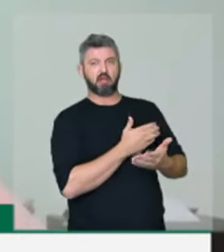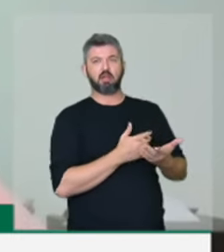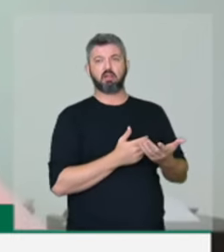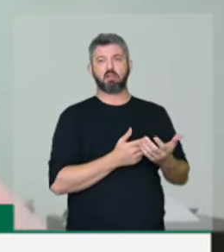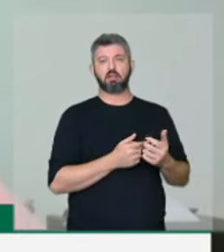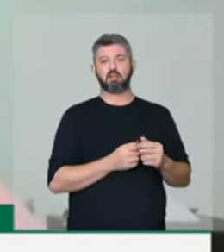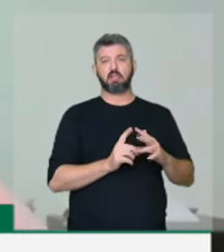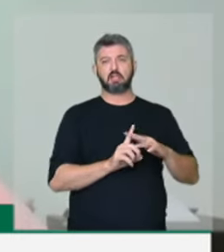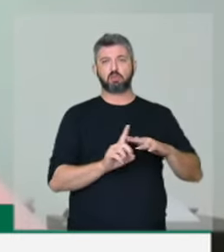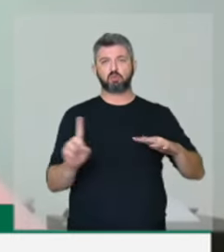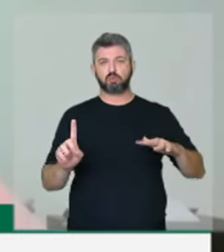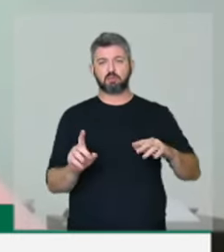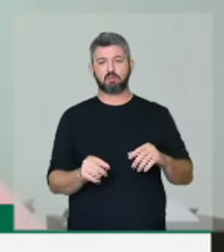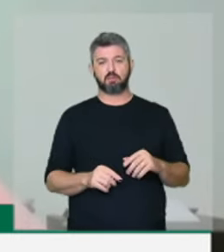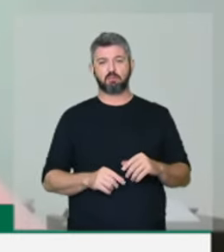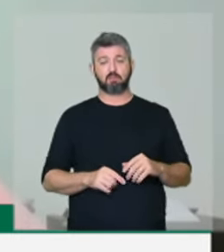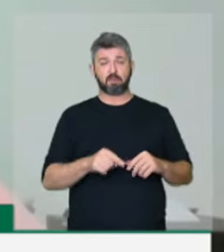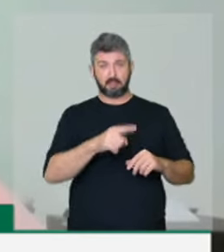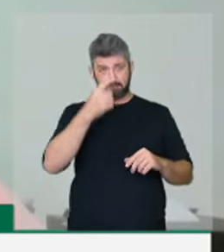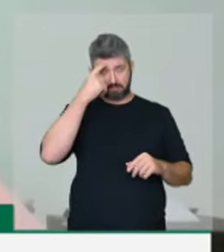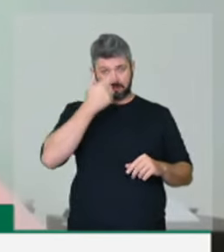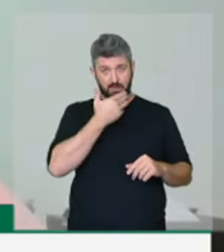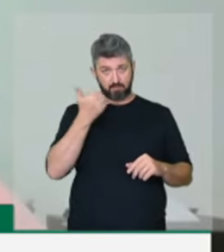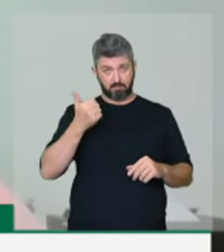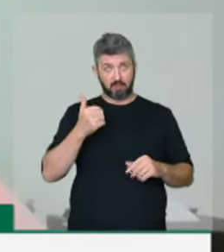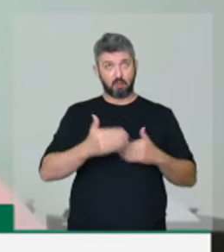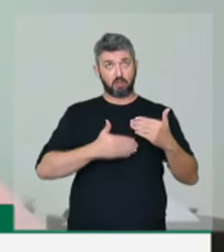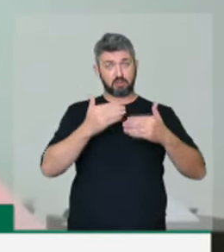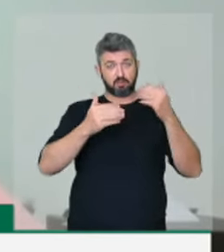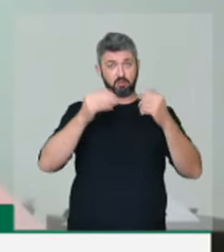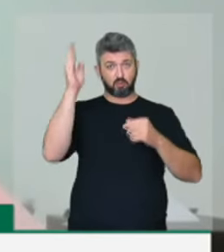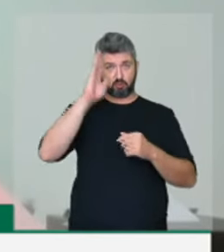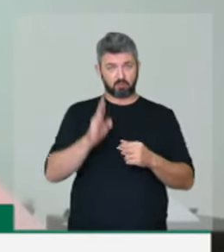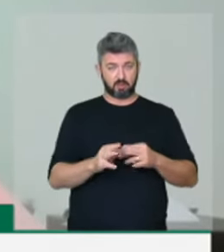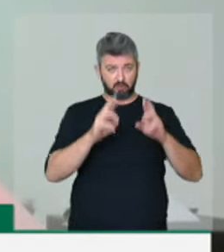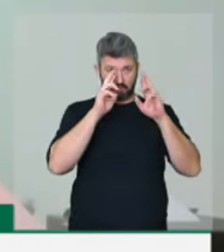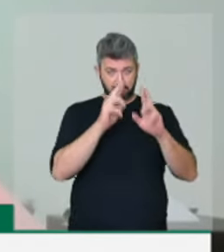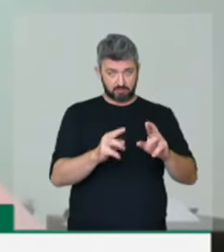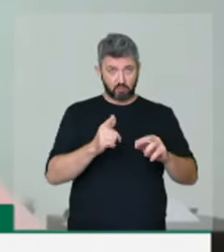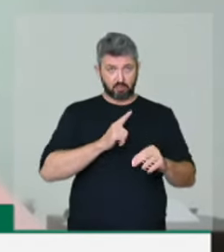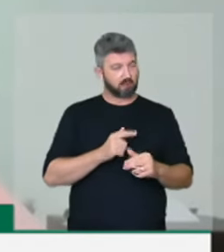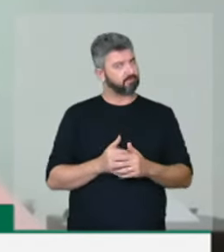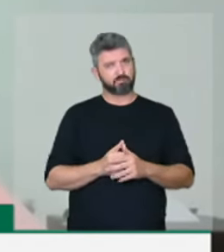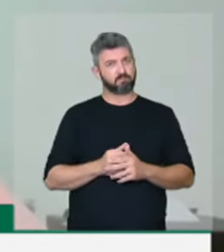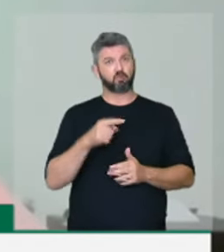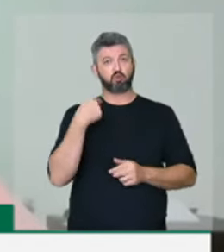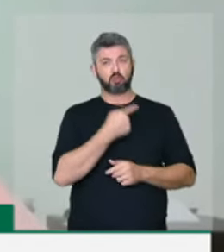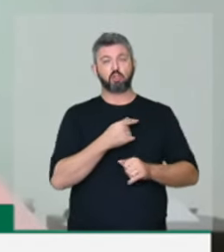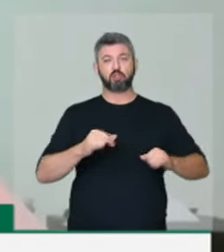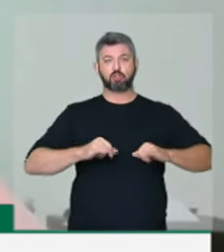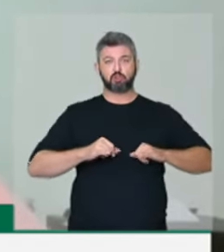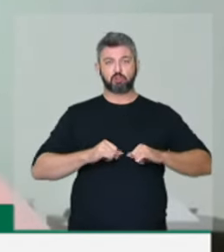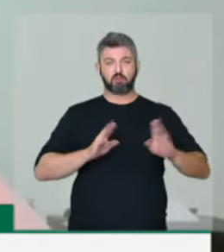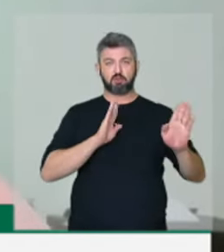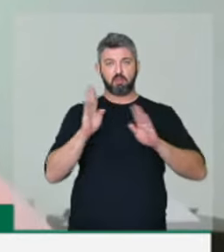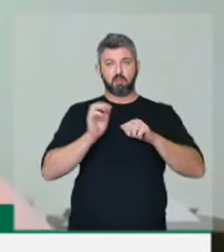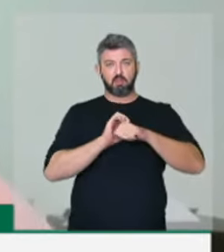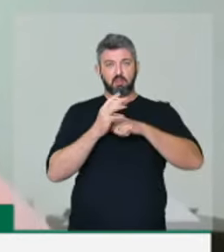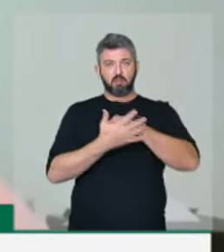LEVA A UM PAÍS DIGNO E NEM DE RESPEITO. NÓS ESTAMOS AQUI SOFRENDO, UMA PANDEMIA NO BRASIL, DEVEMOS ESTAR FALANDO E PENSANDO ESTRATÉGIAS DE ENFRENTAMENTO AO COVID, MAS